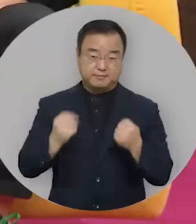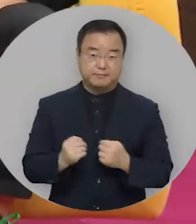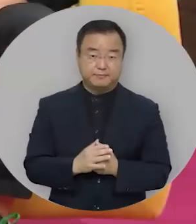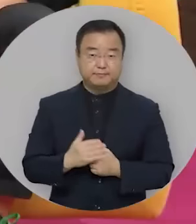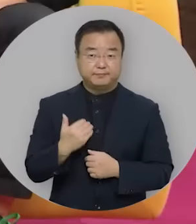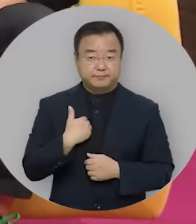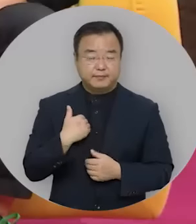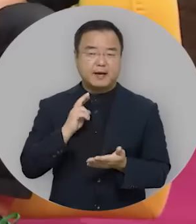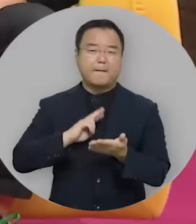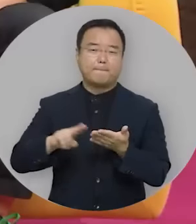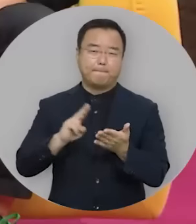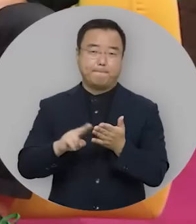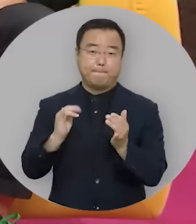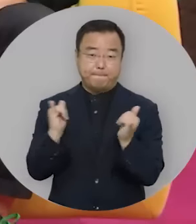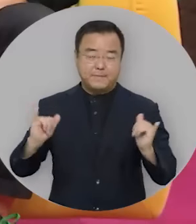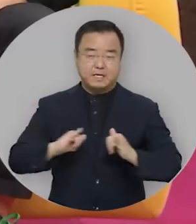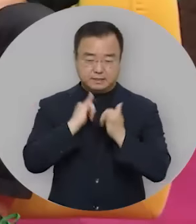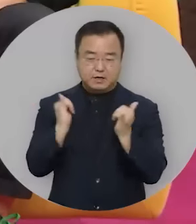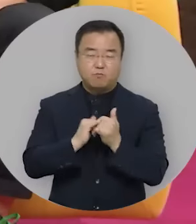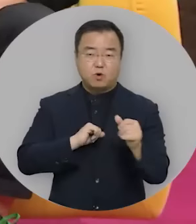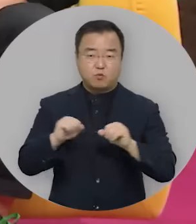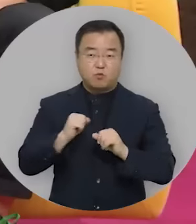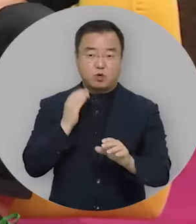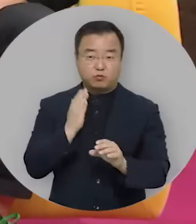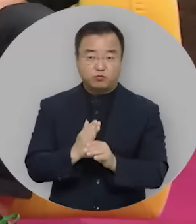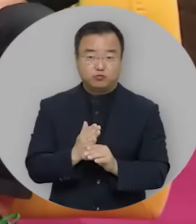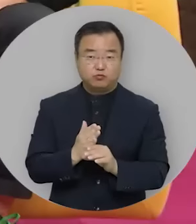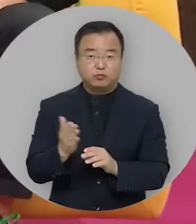또 제가 만화가로 사회 활동도 하고 있고 이런 사람이